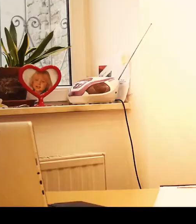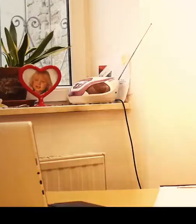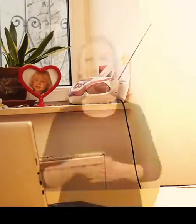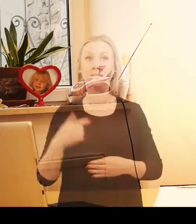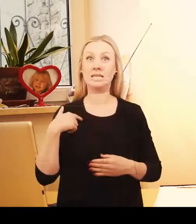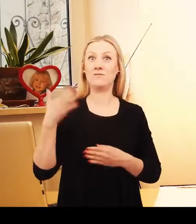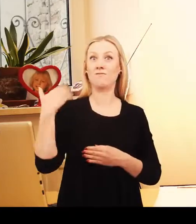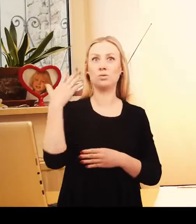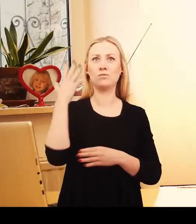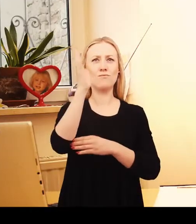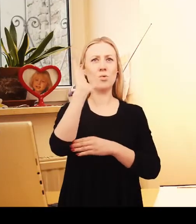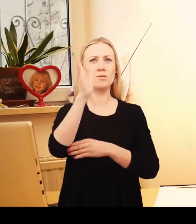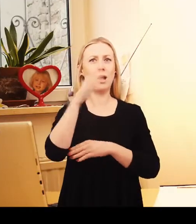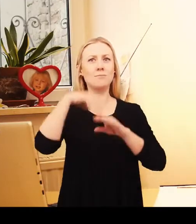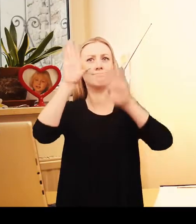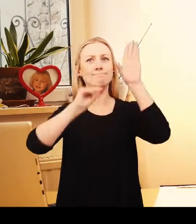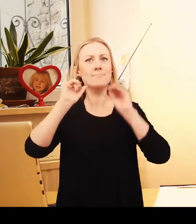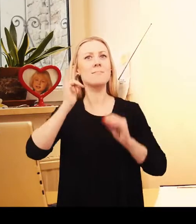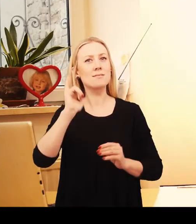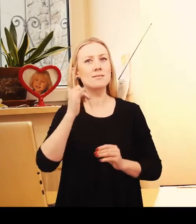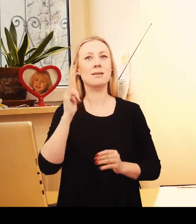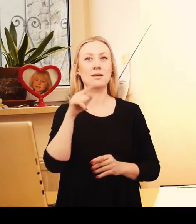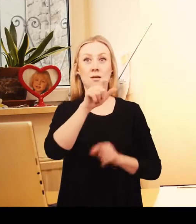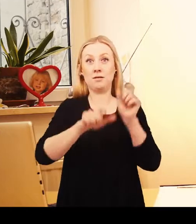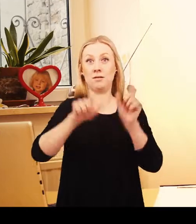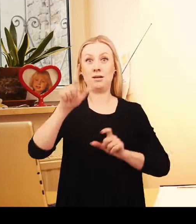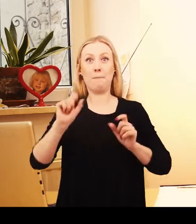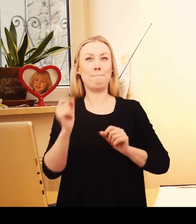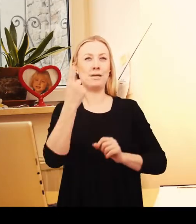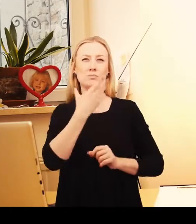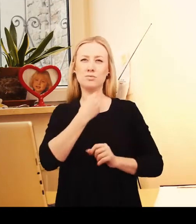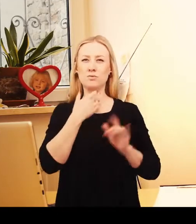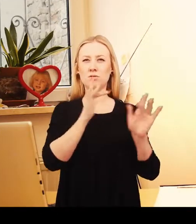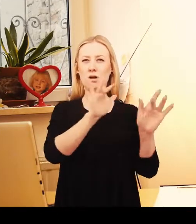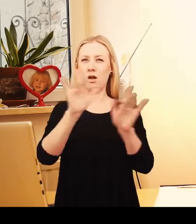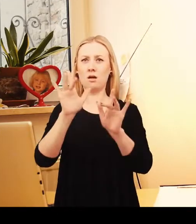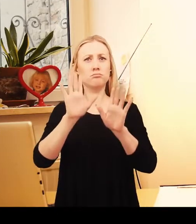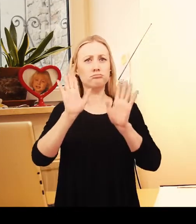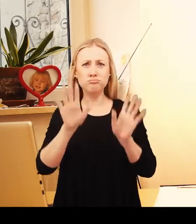Ich habe vor kurzem in einem Vortrag gelernt, dass es nicht mehr Menschen mit besonderen Bedürfnissen heißt,